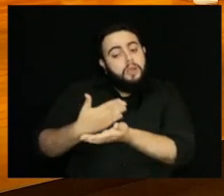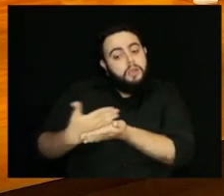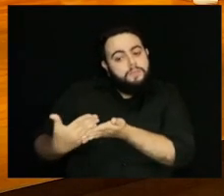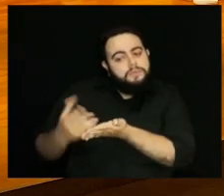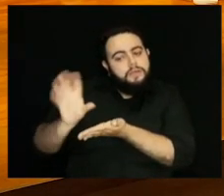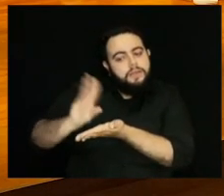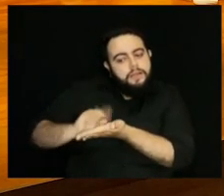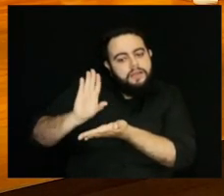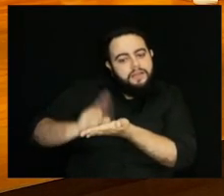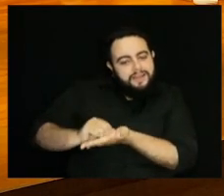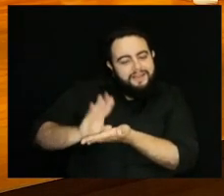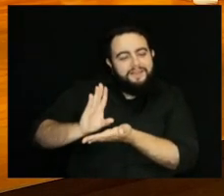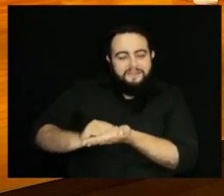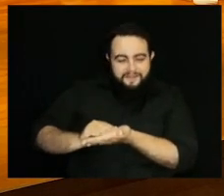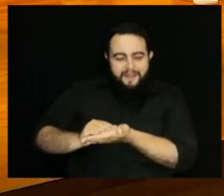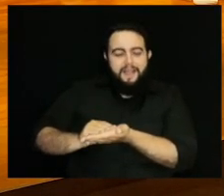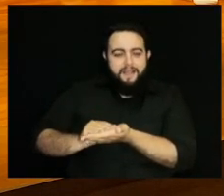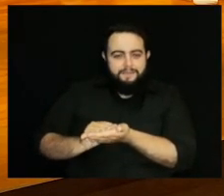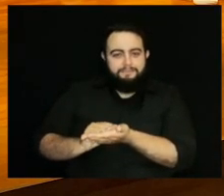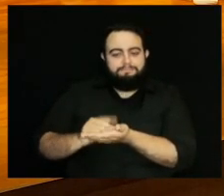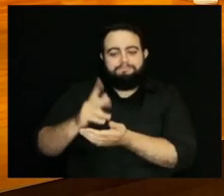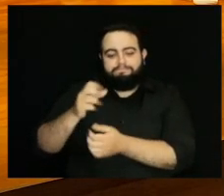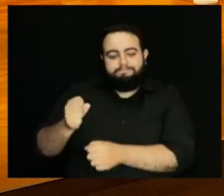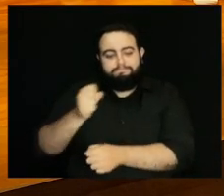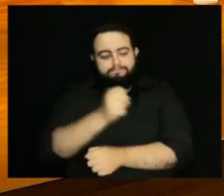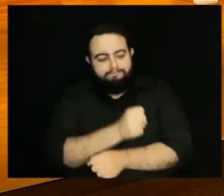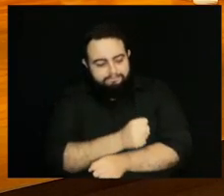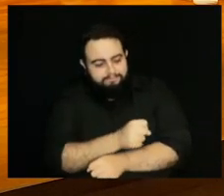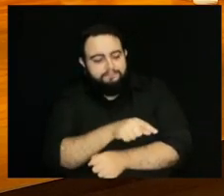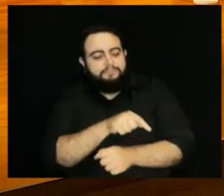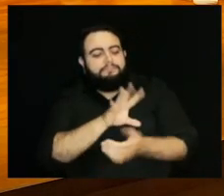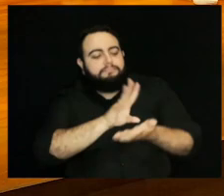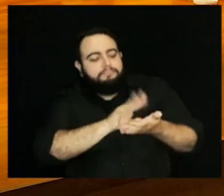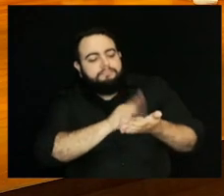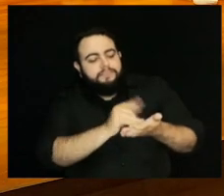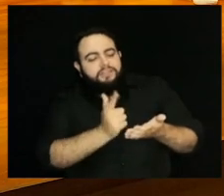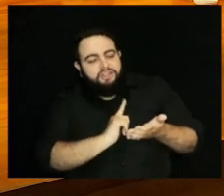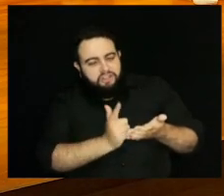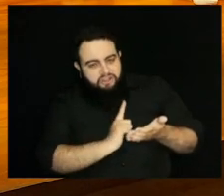ele tinha visto no Musipuc . Ele levava pro estúdio da Rádio, os caras gravavam as músicas com